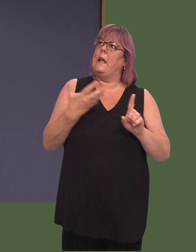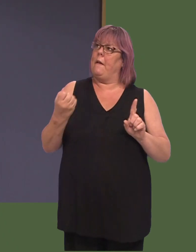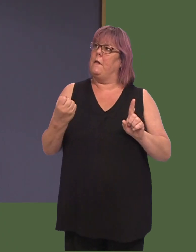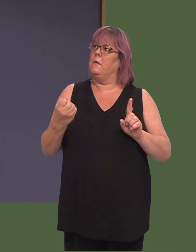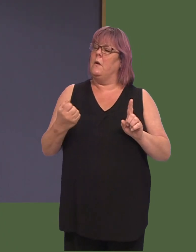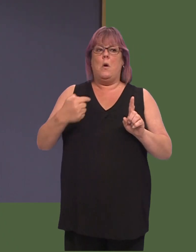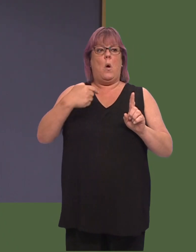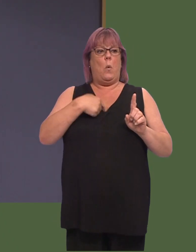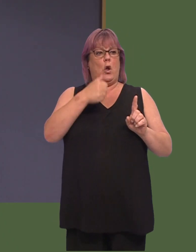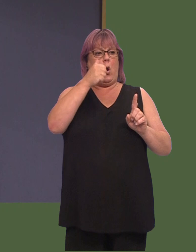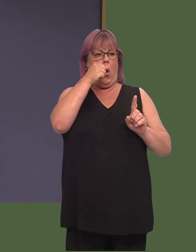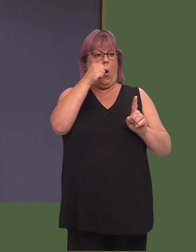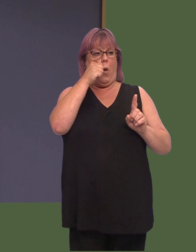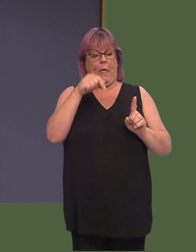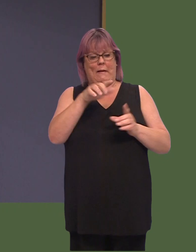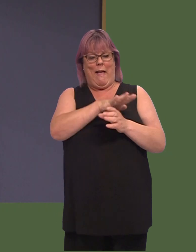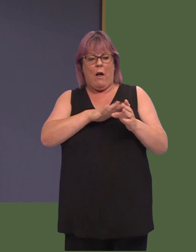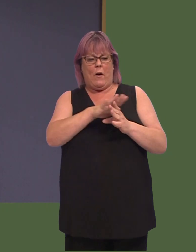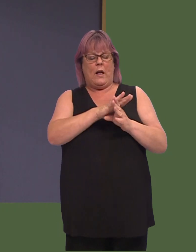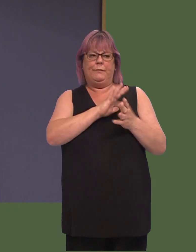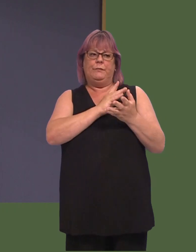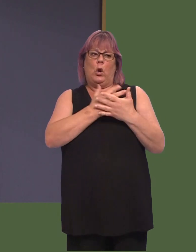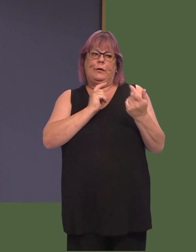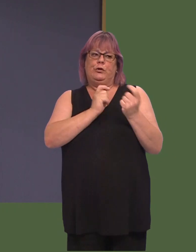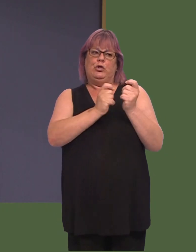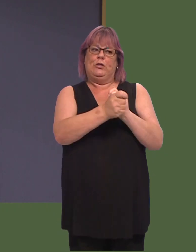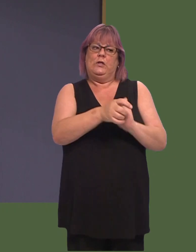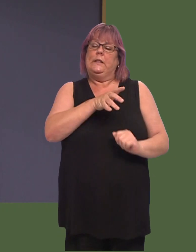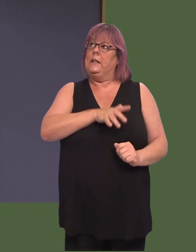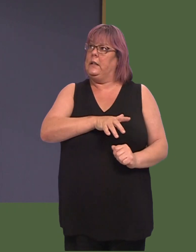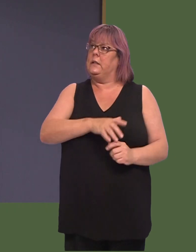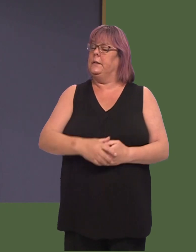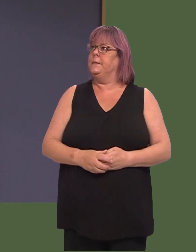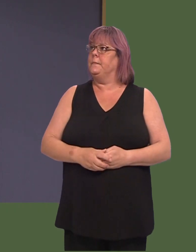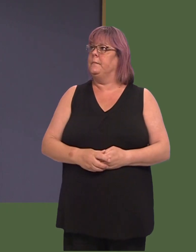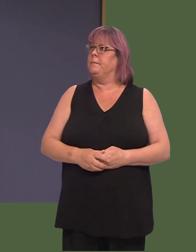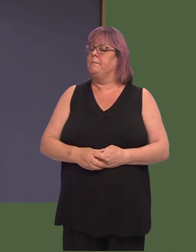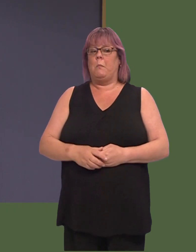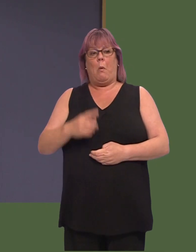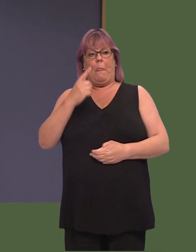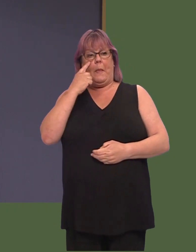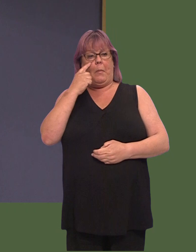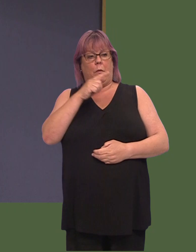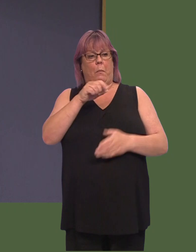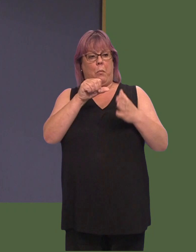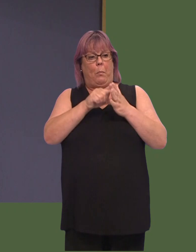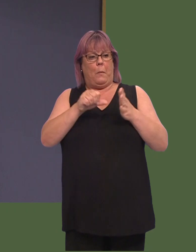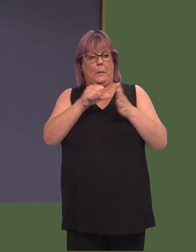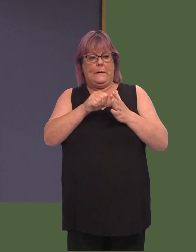y newid trawsnewidiol sydd ei angen yn y maes yma, yn enwedig wrth edrych ar y trajectory o ran y cynnydd yn y broblem rydym ni'n ei weld.